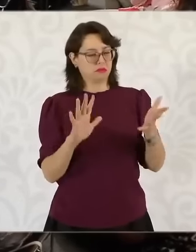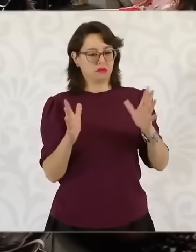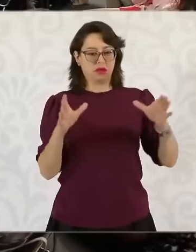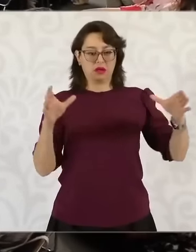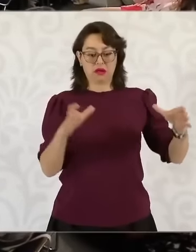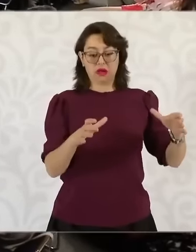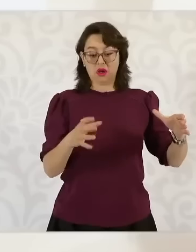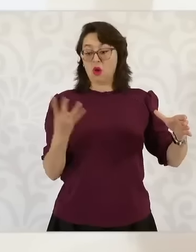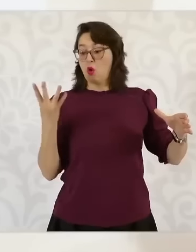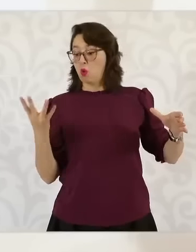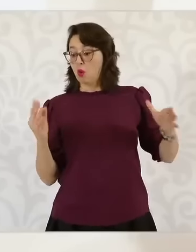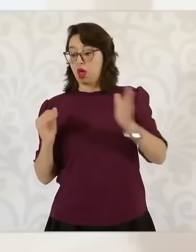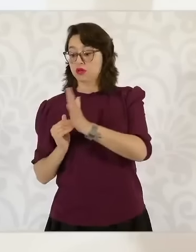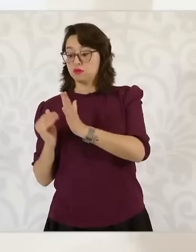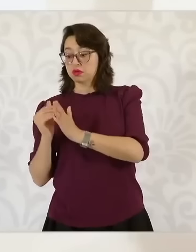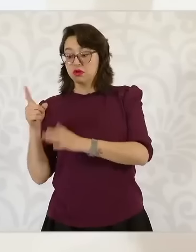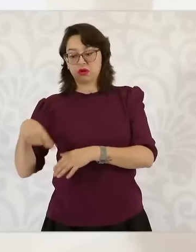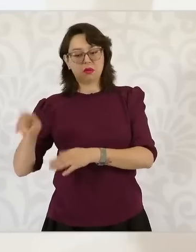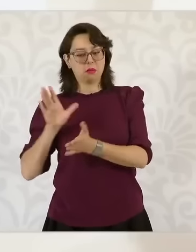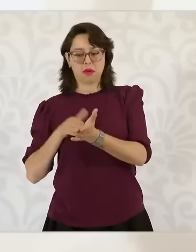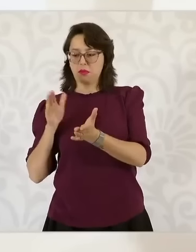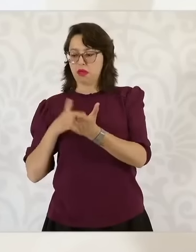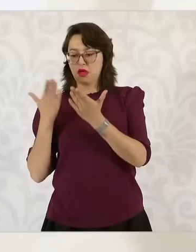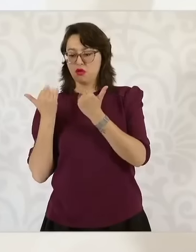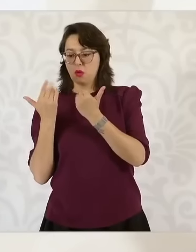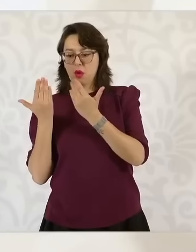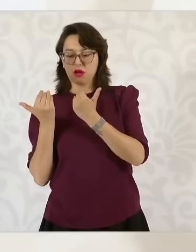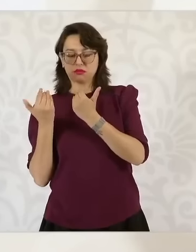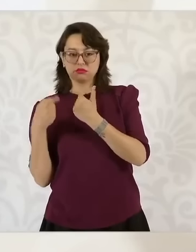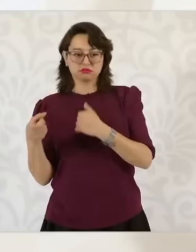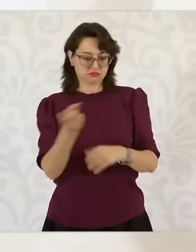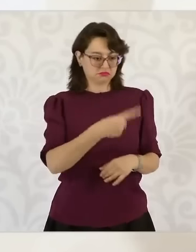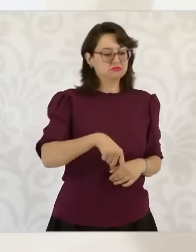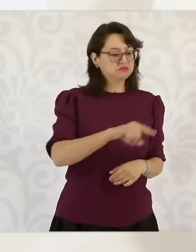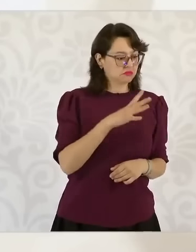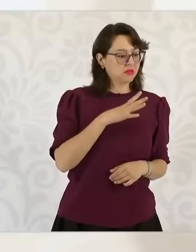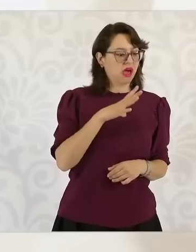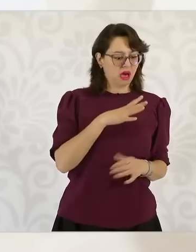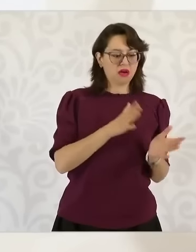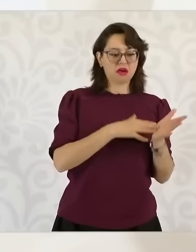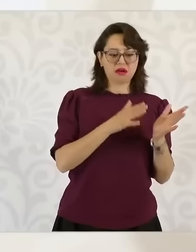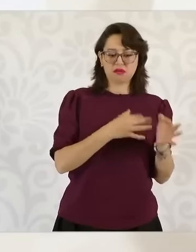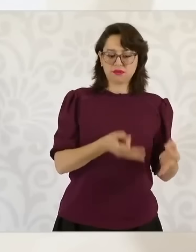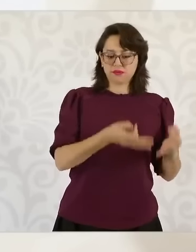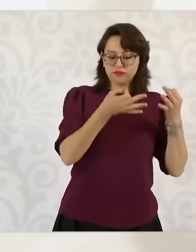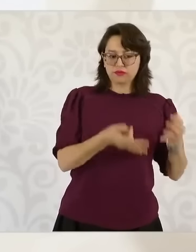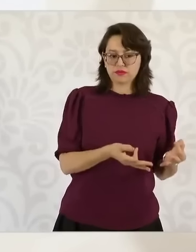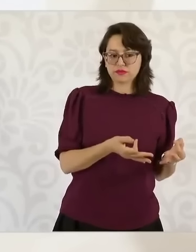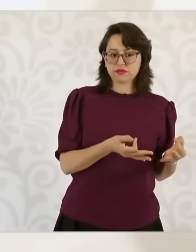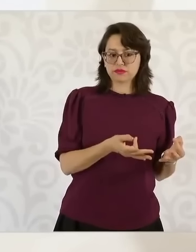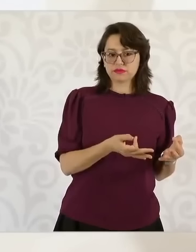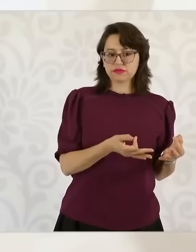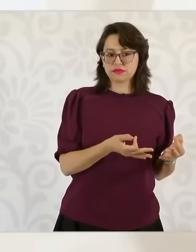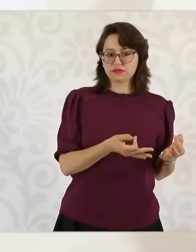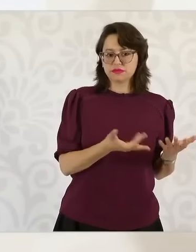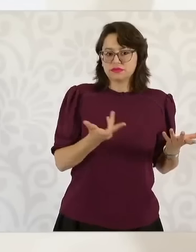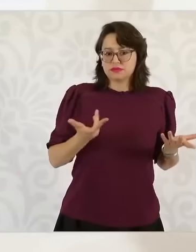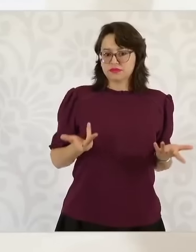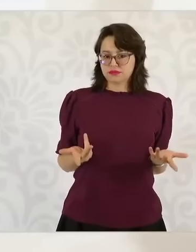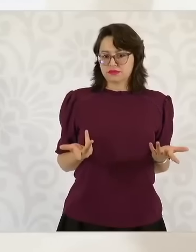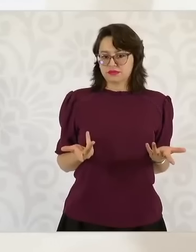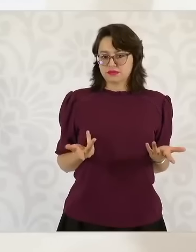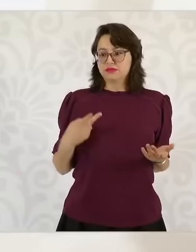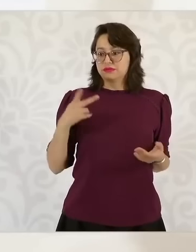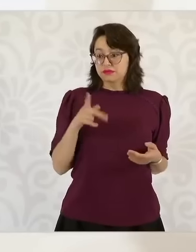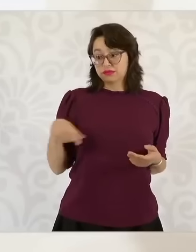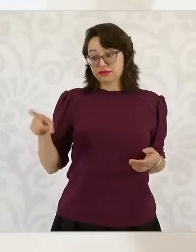llevan muchísimos años en los estados unidos y contribuye se estima que 20% del ingreso de